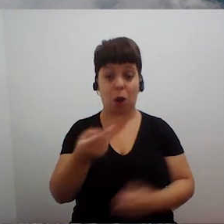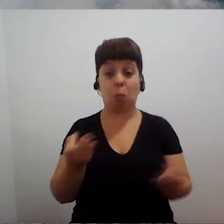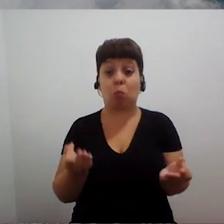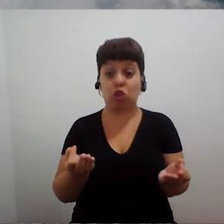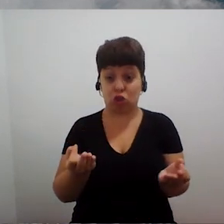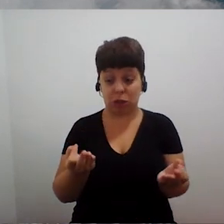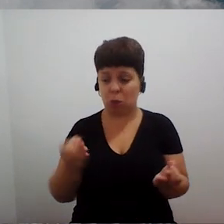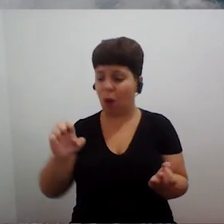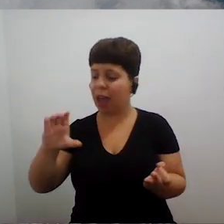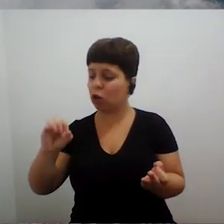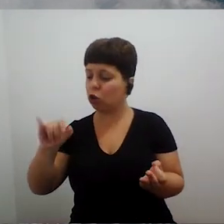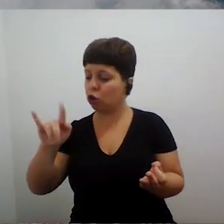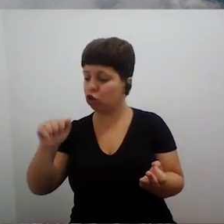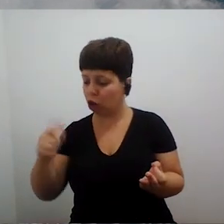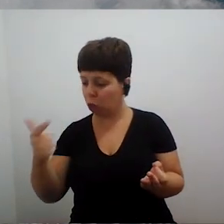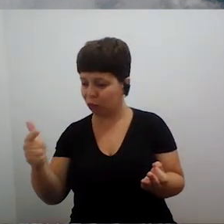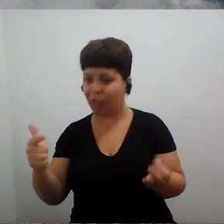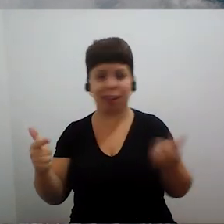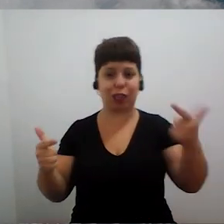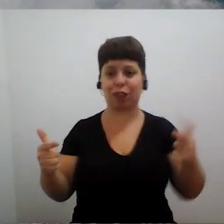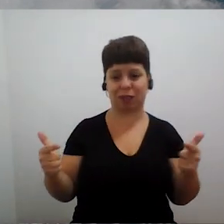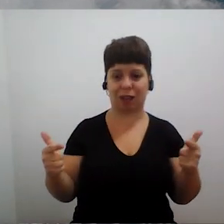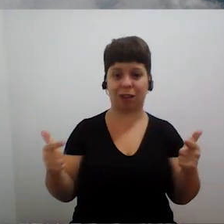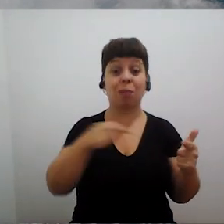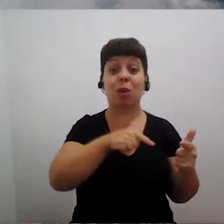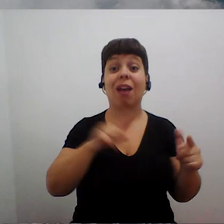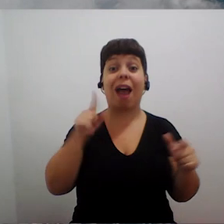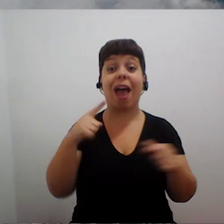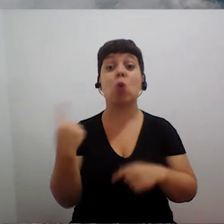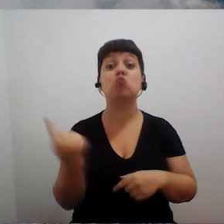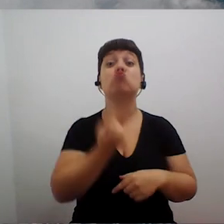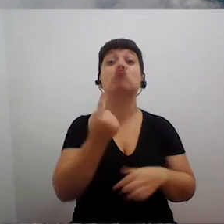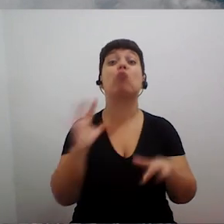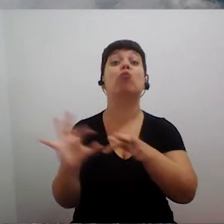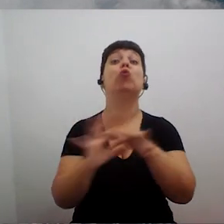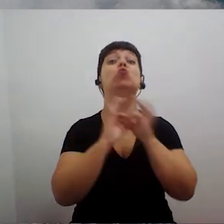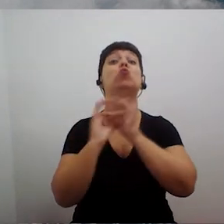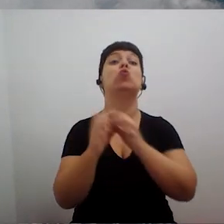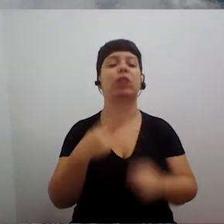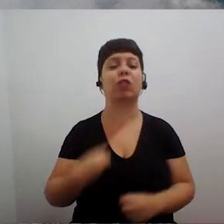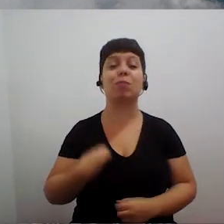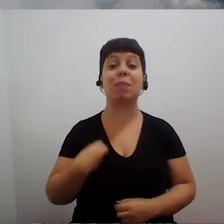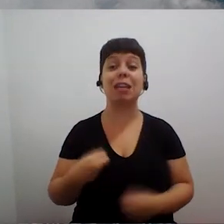sem ecologia e fazemos parte desse todo uno da vida o espírito budista ecológico é então a bússola